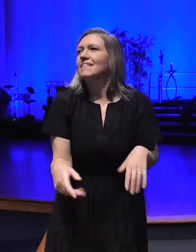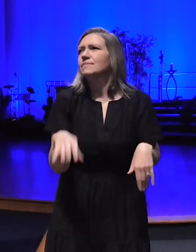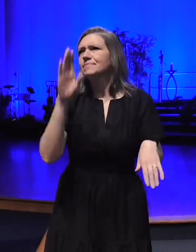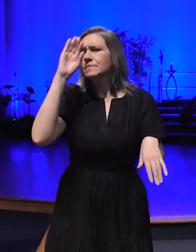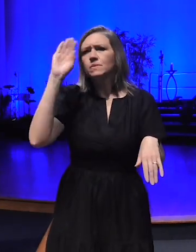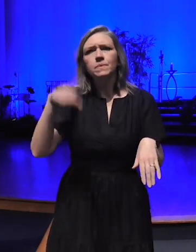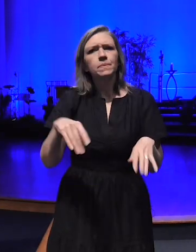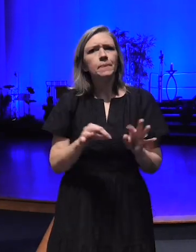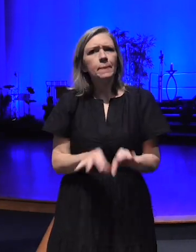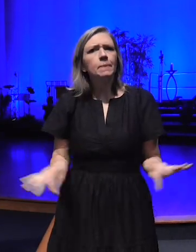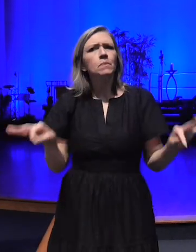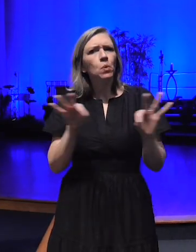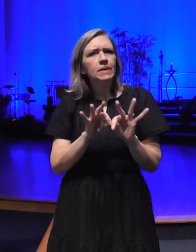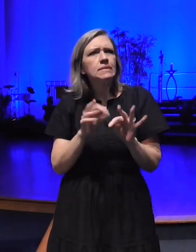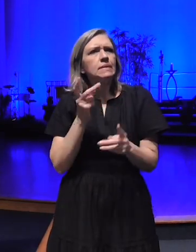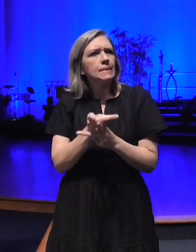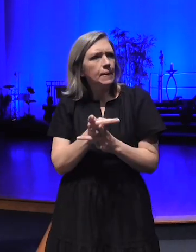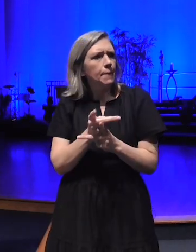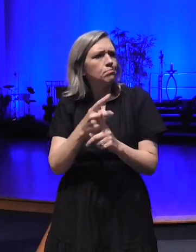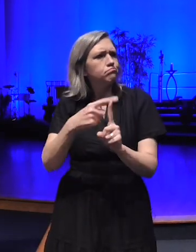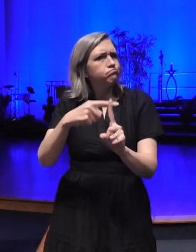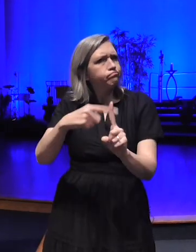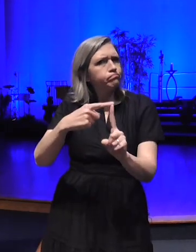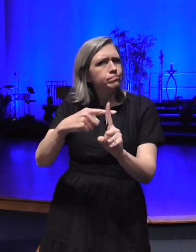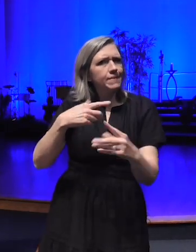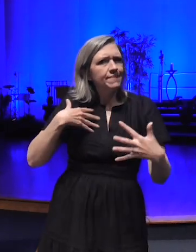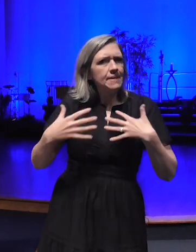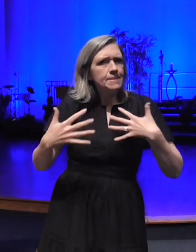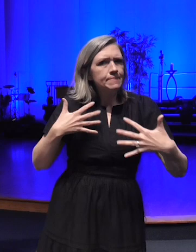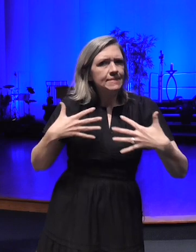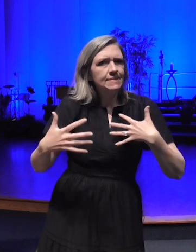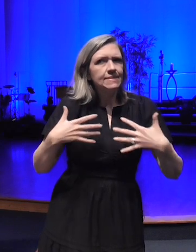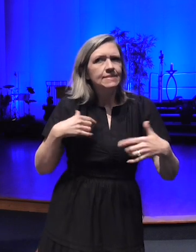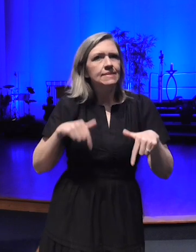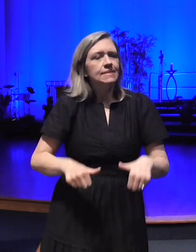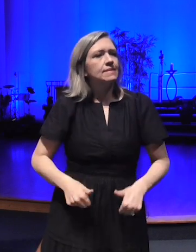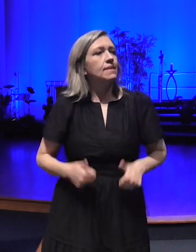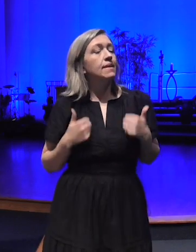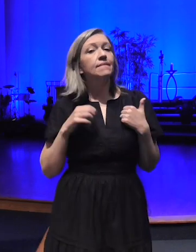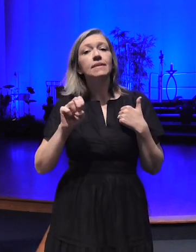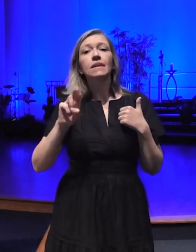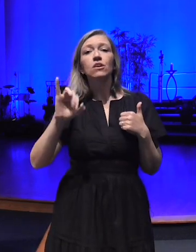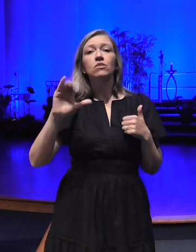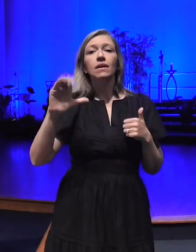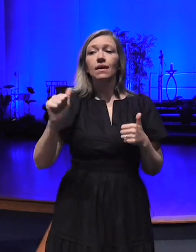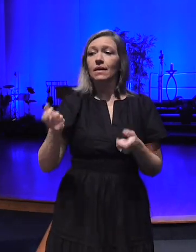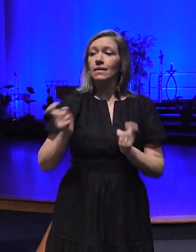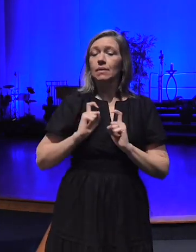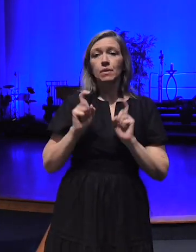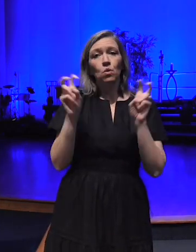vibraciones buenas, uh, en esta vida, Erica me dio esta cita el otro día que decía: reemplazando tu